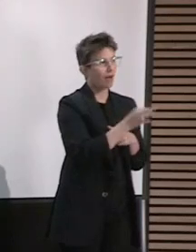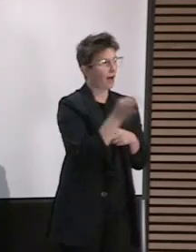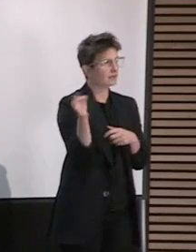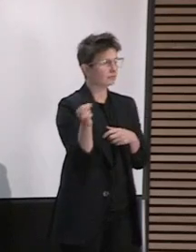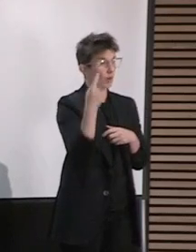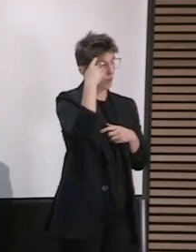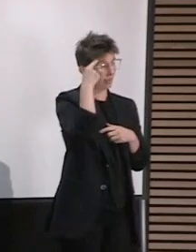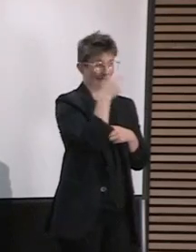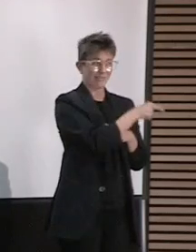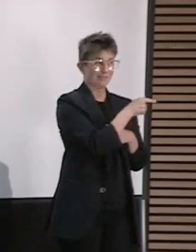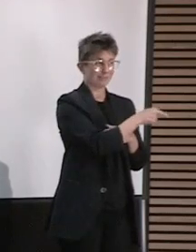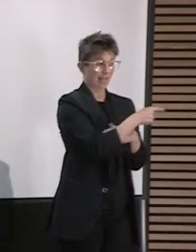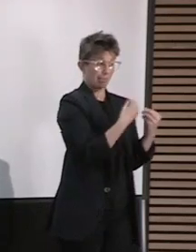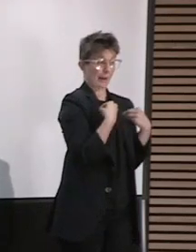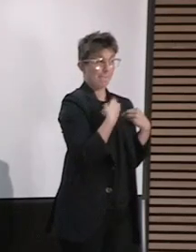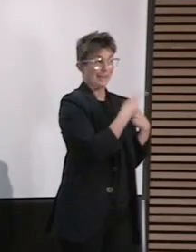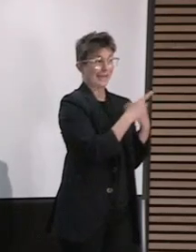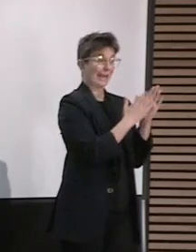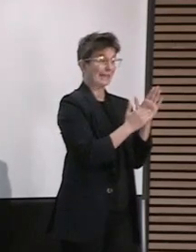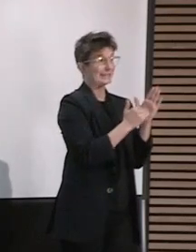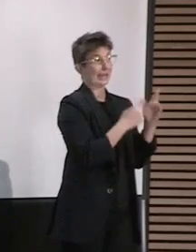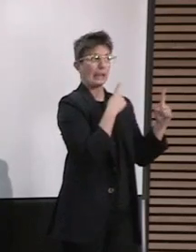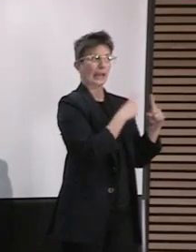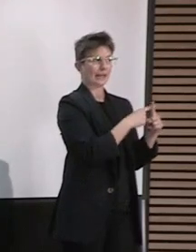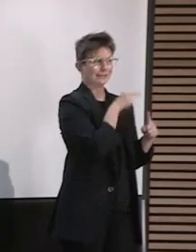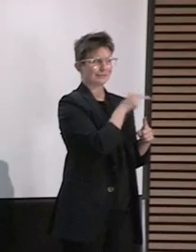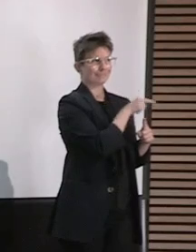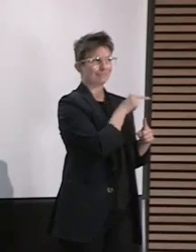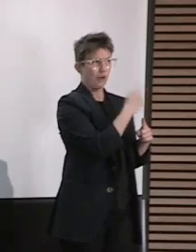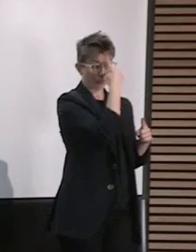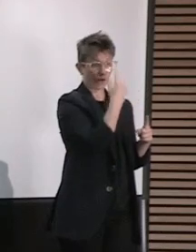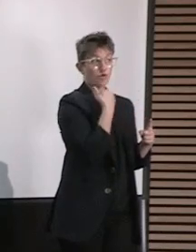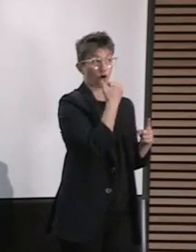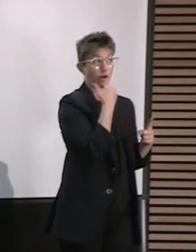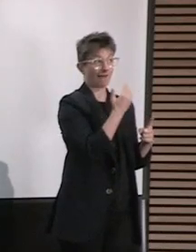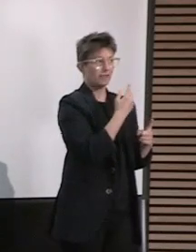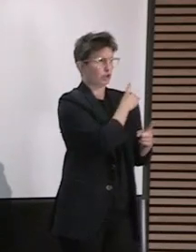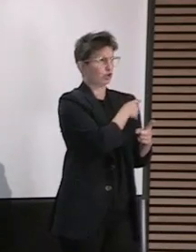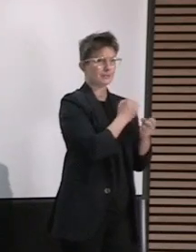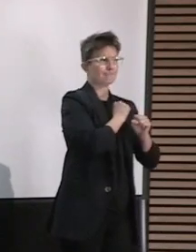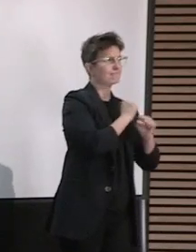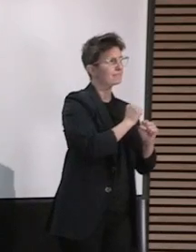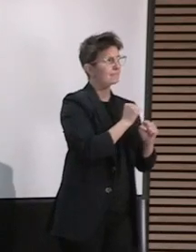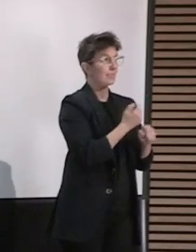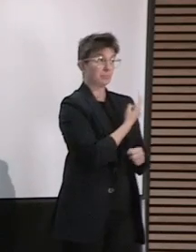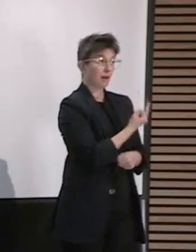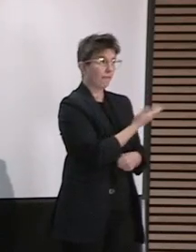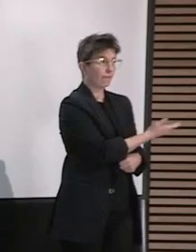motuhake kua pa enei ki a ratou. Kei reira ano-